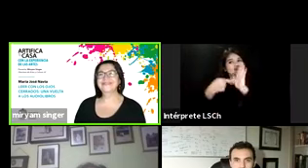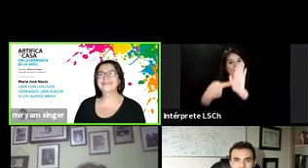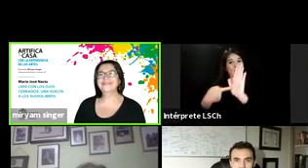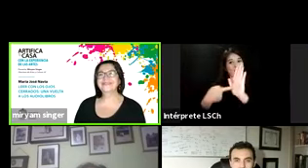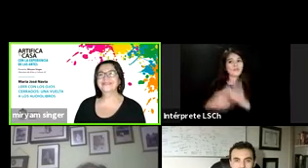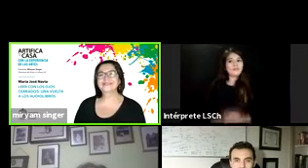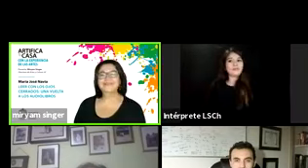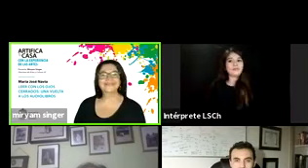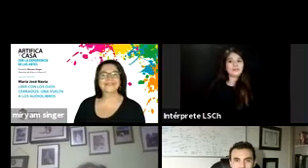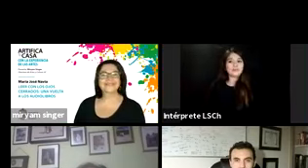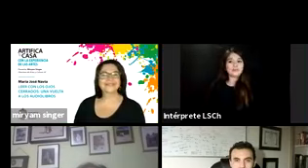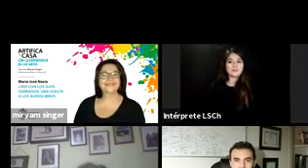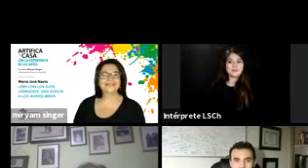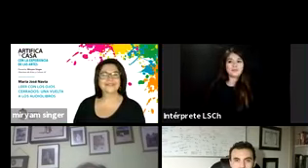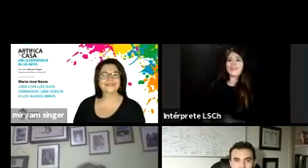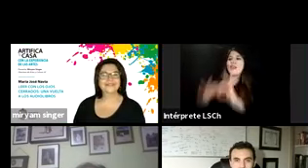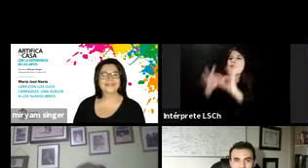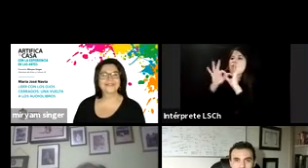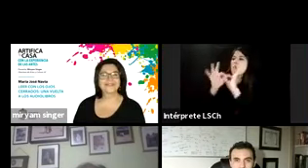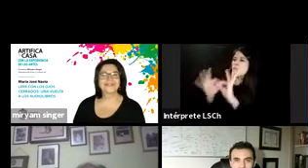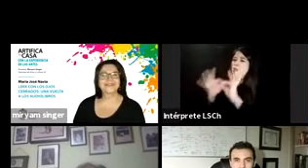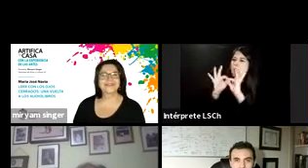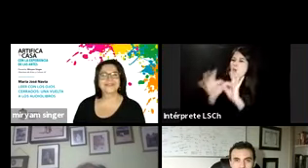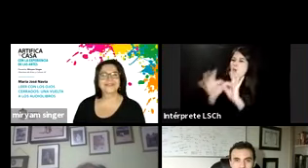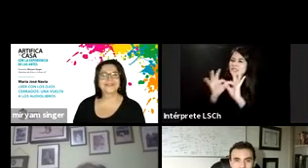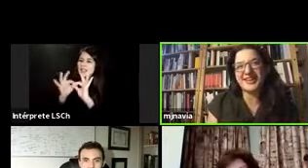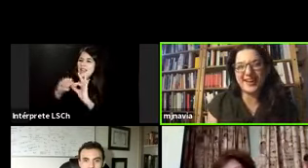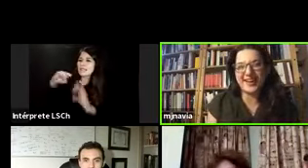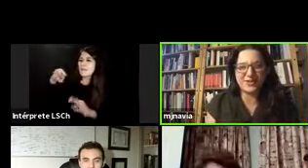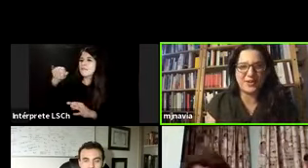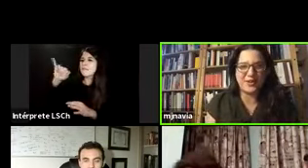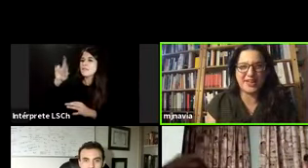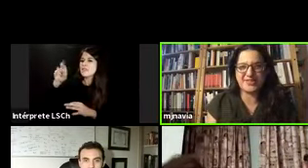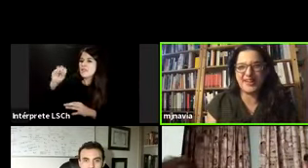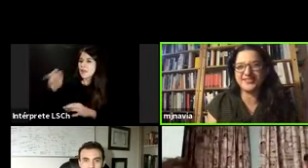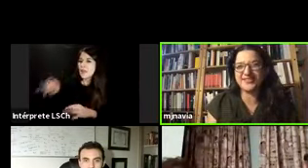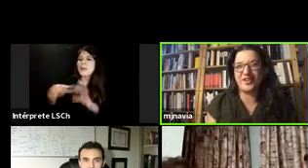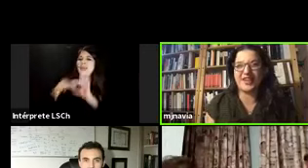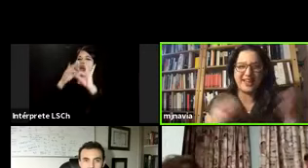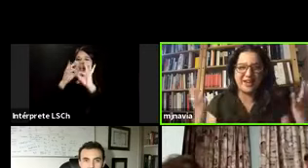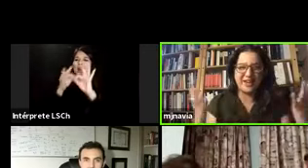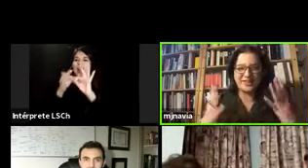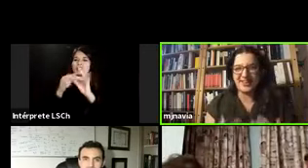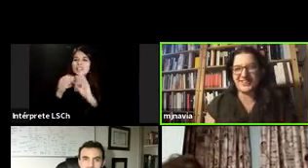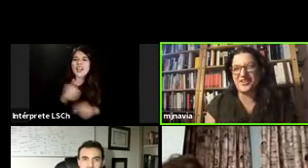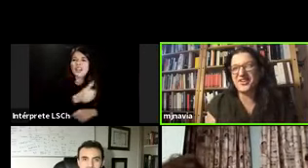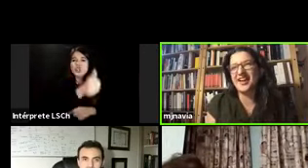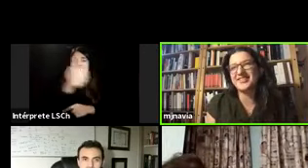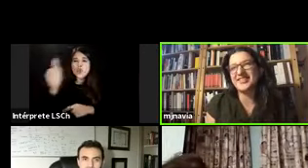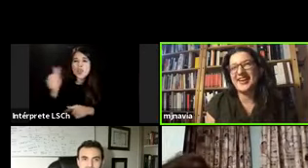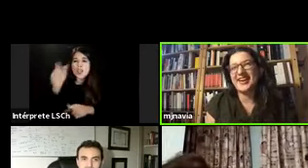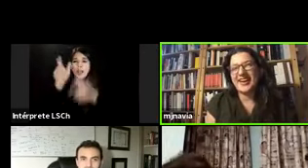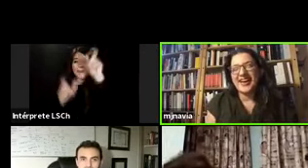Muchísimas gracias, Miryam muchísimas gracias a todos los que están conectados a esta hora.